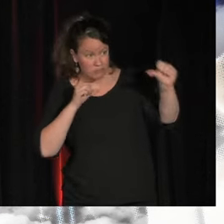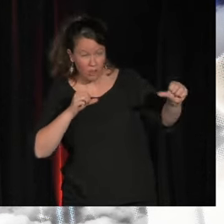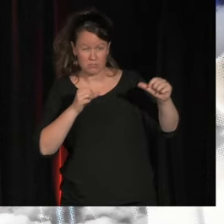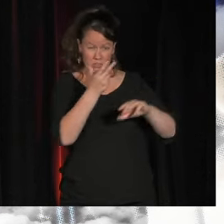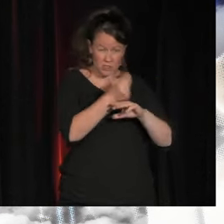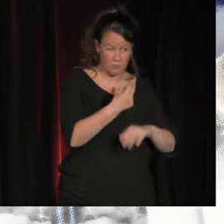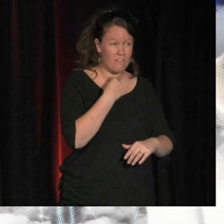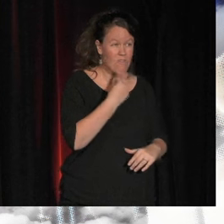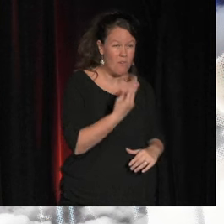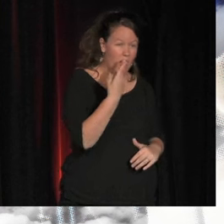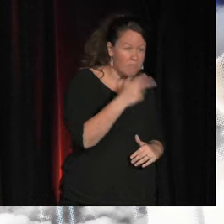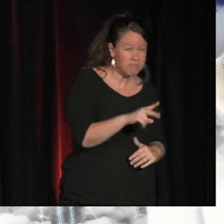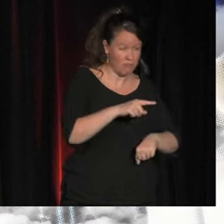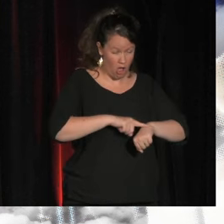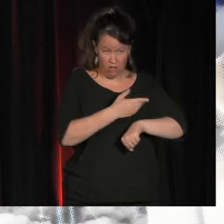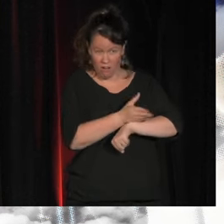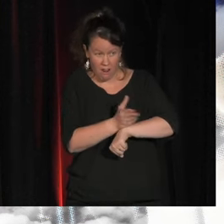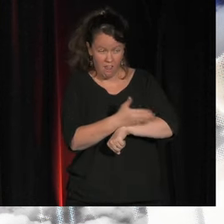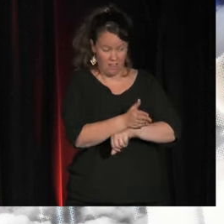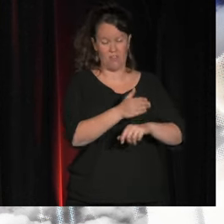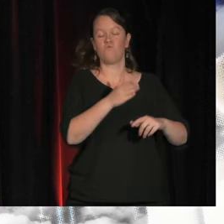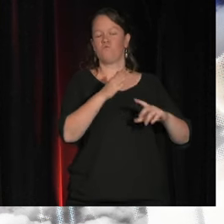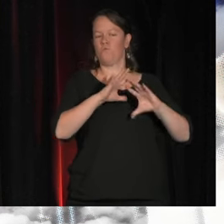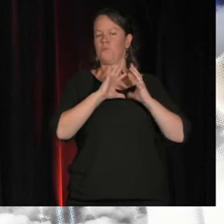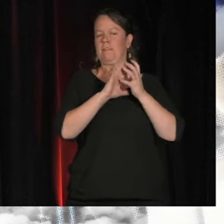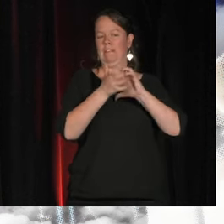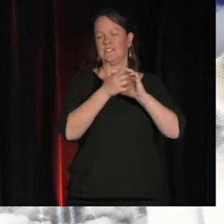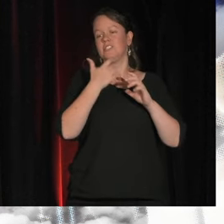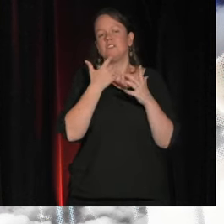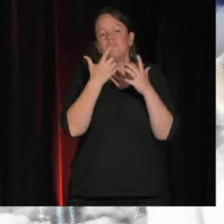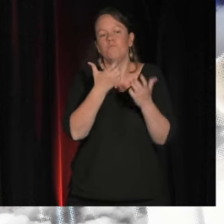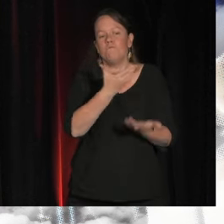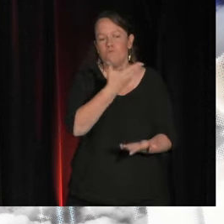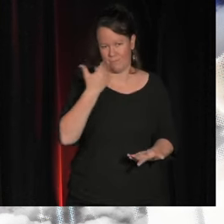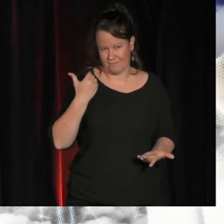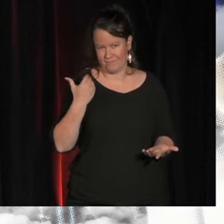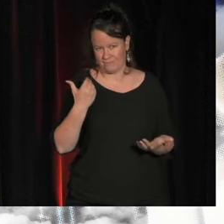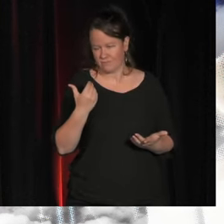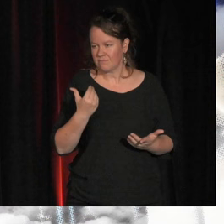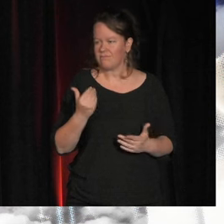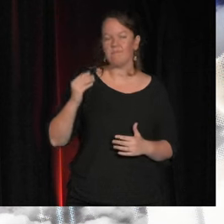C'est quand même une volonté d'essayer de faire un petit peu mieux que ce qu'ils avaient, on va dire, avant dans leur casting,